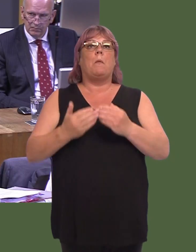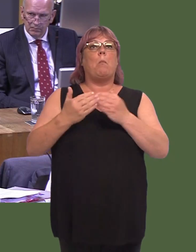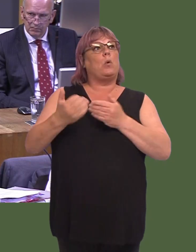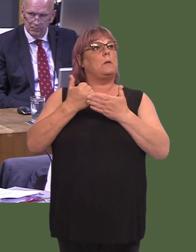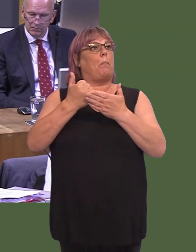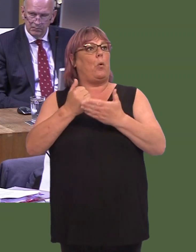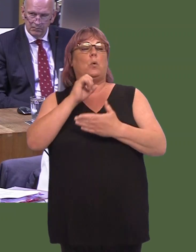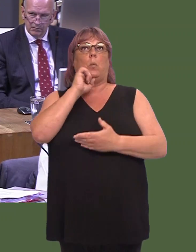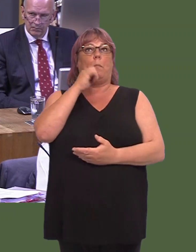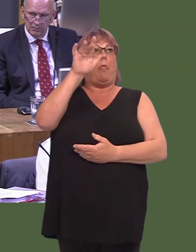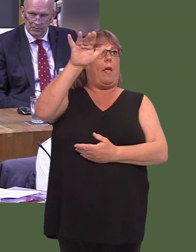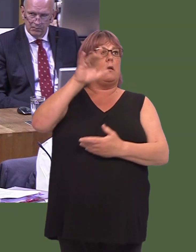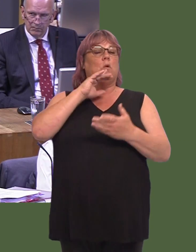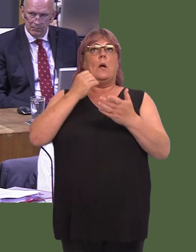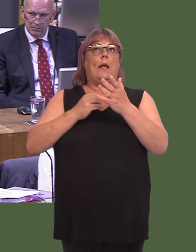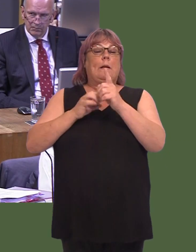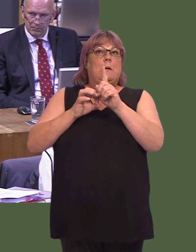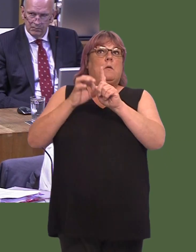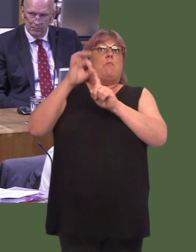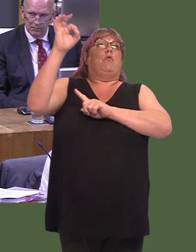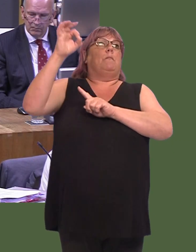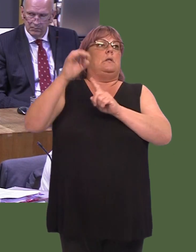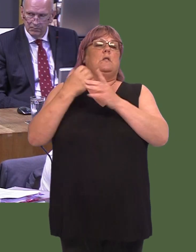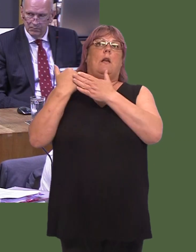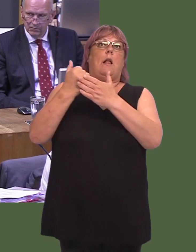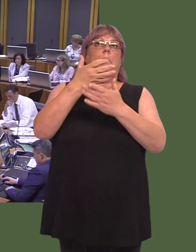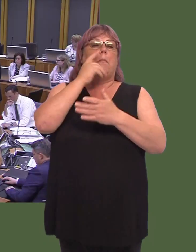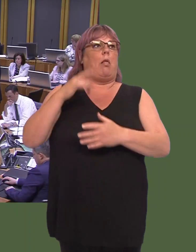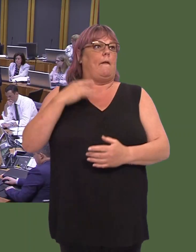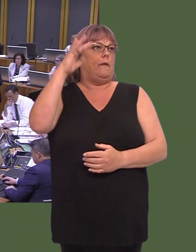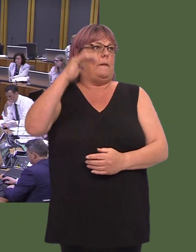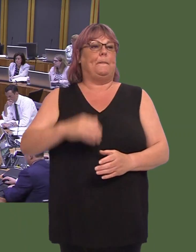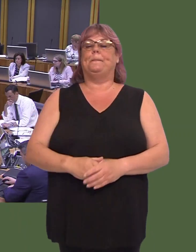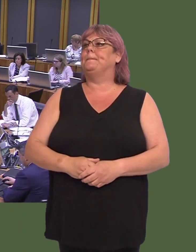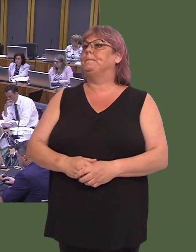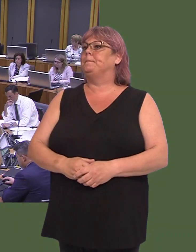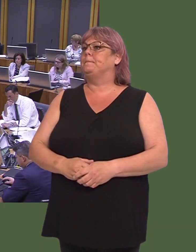Llyr Gruffydd AM: Dyma'r un ateb rydw i wedi bod yn ei gael ers pum mlynedd o ofyn yr un